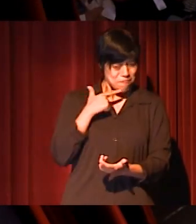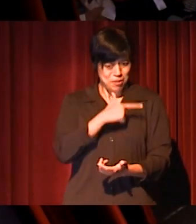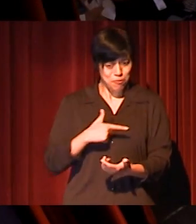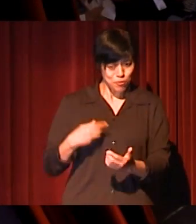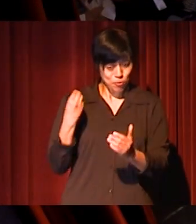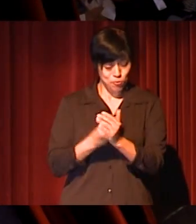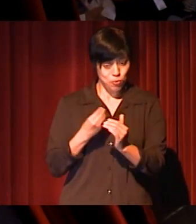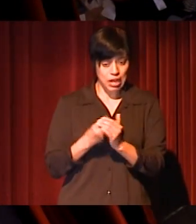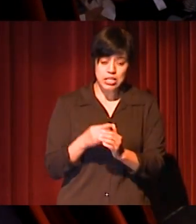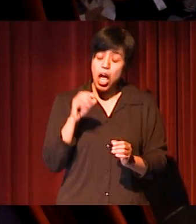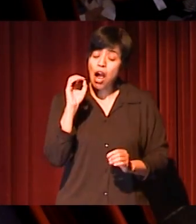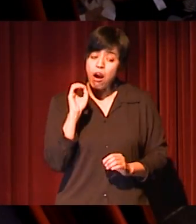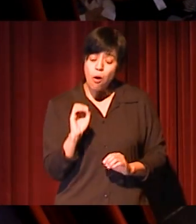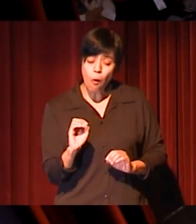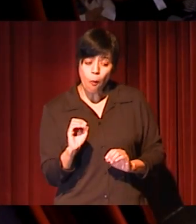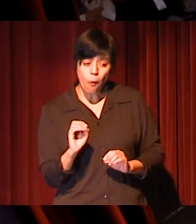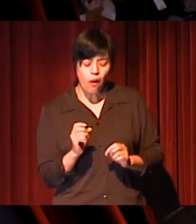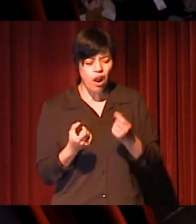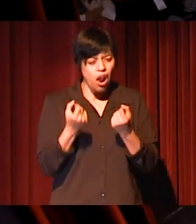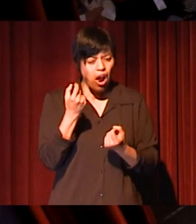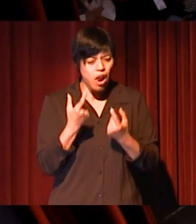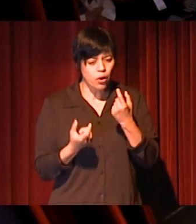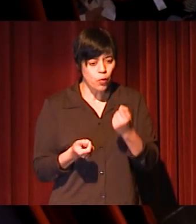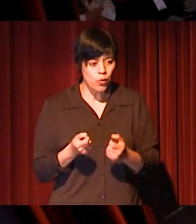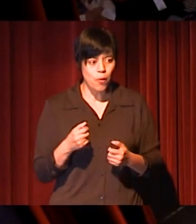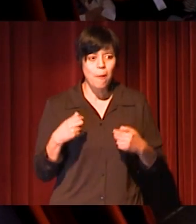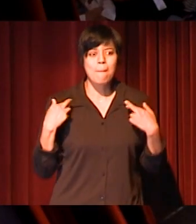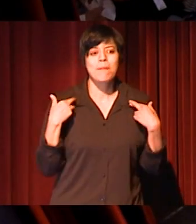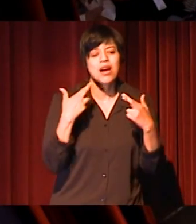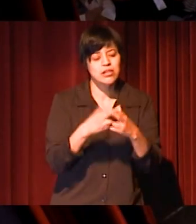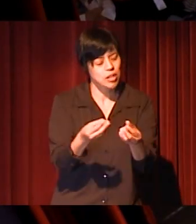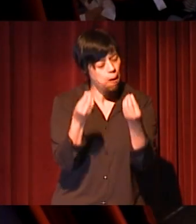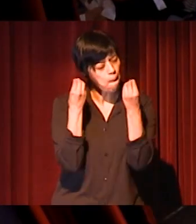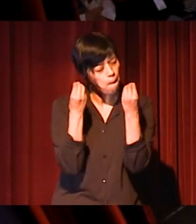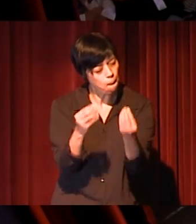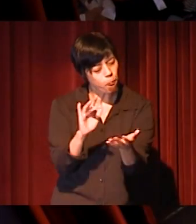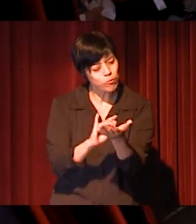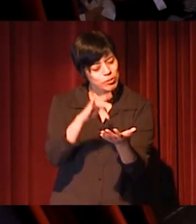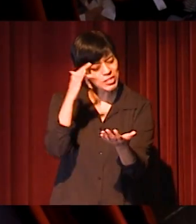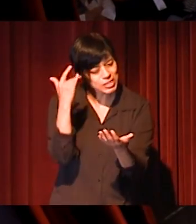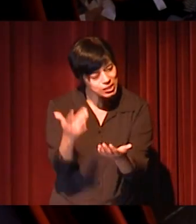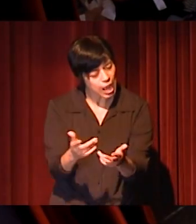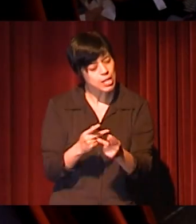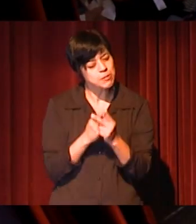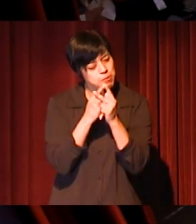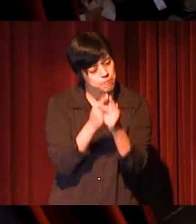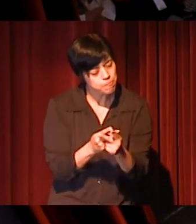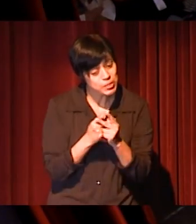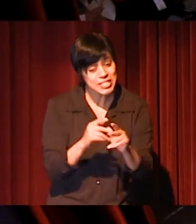O llega alguno que te cuenta: "Maestra, muchas gracias por explicarme con tanta paciencia, ya lo entendí".